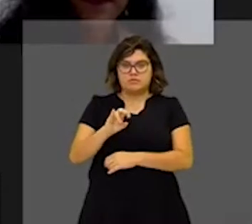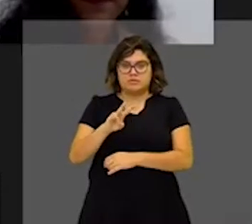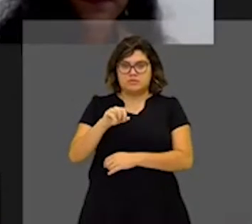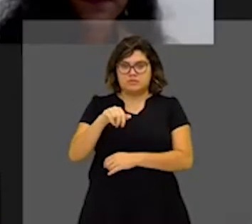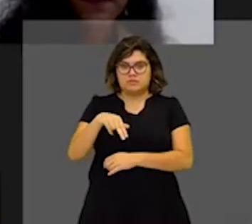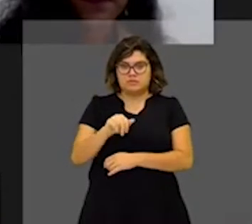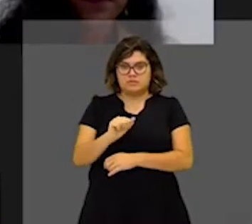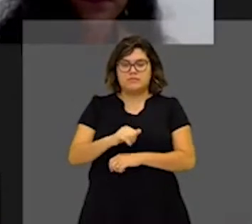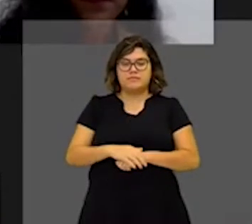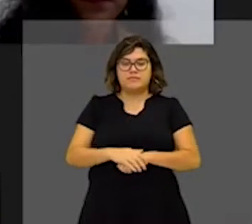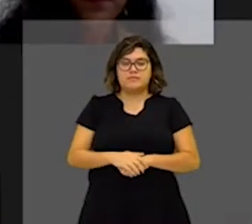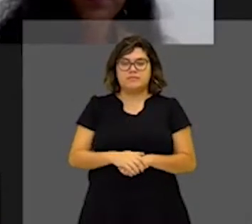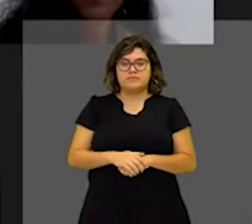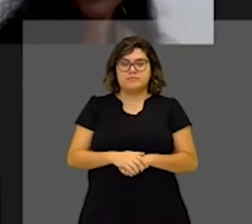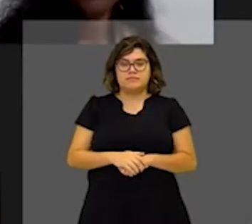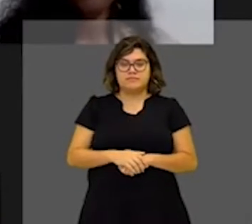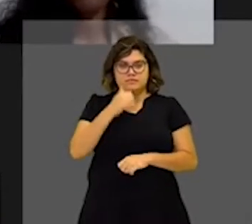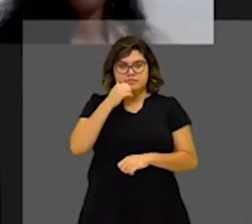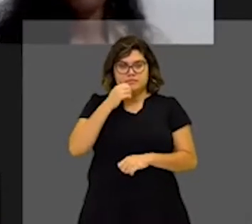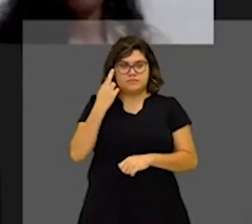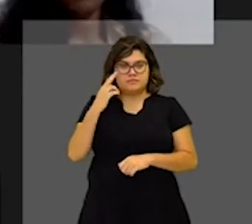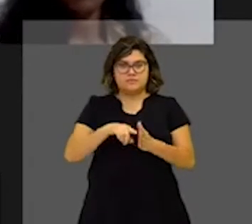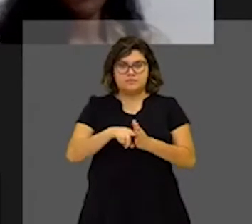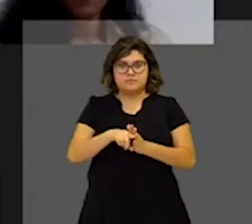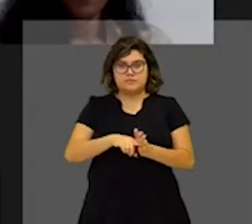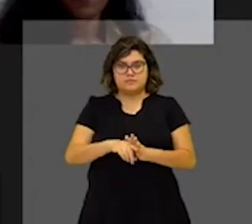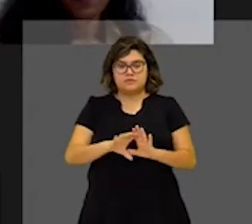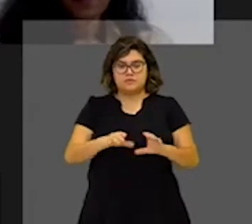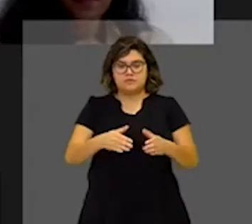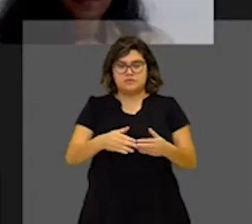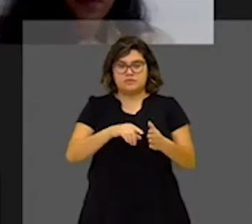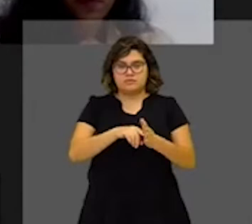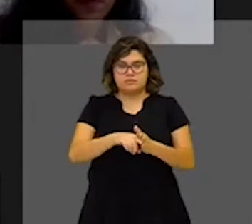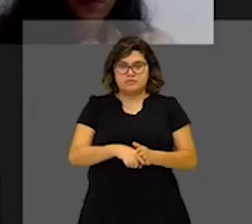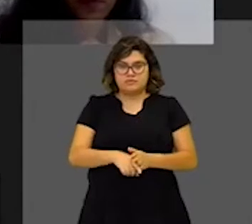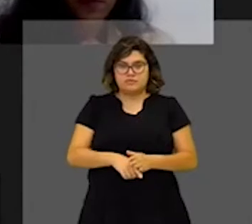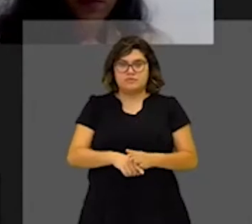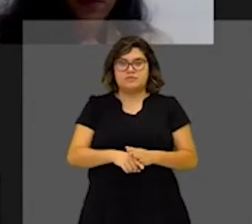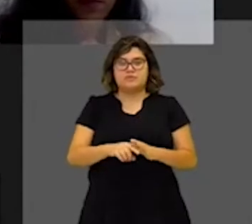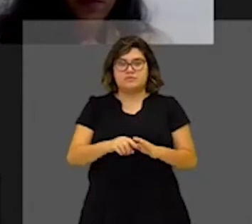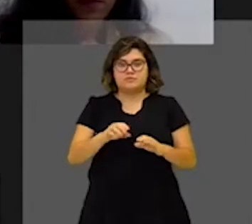a senhora pesquisadora do núcleo de pesquisa das novas tecnologias de comunicação aplicadas